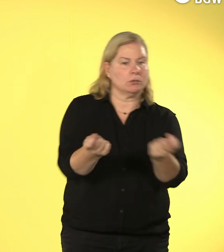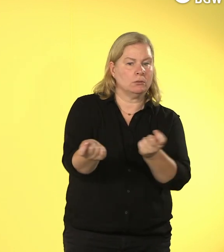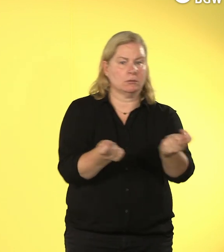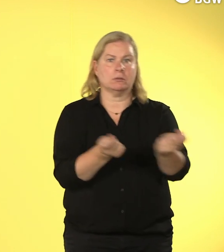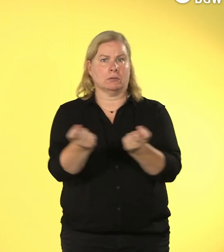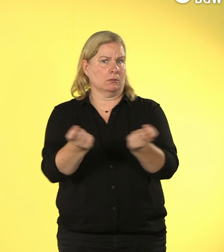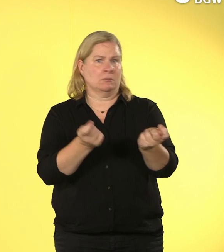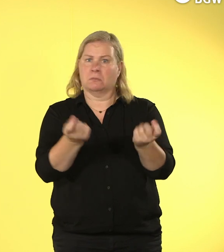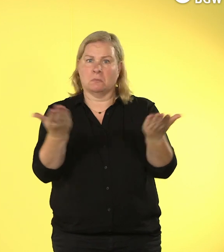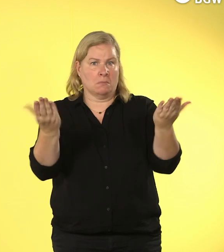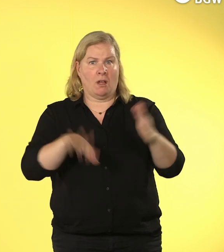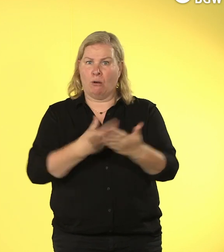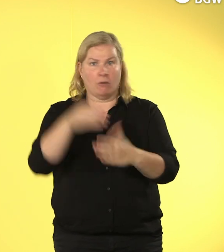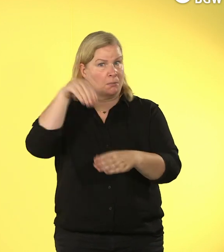wo man sie hin haben will.